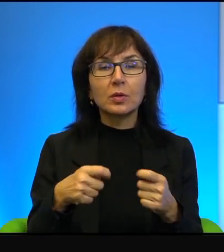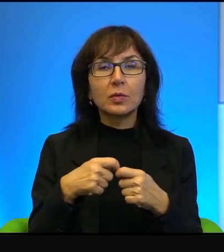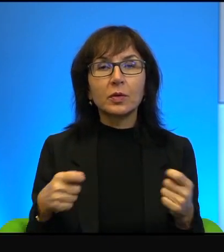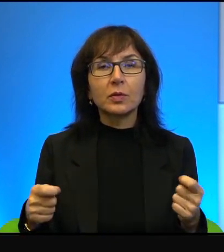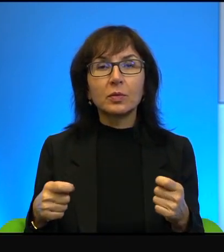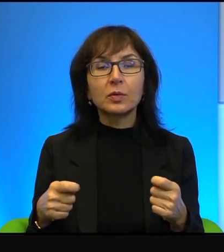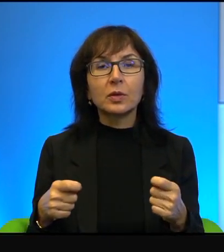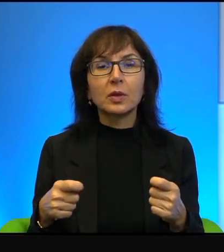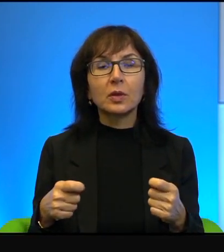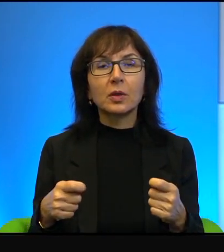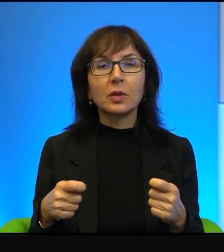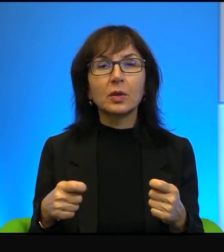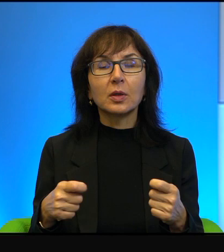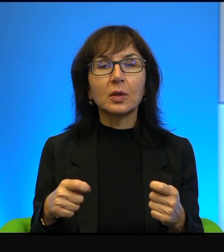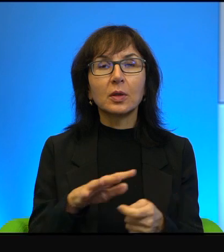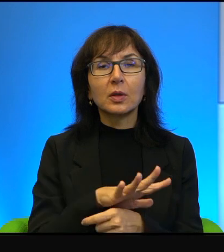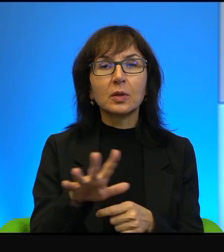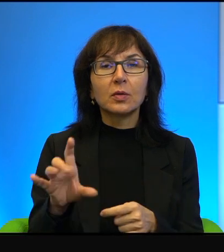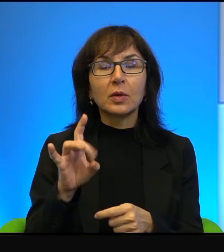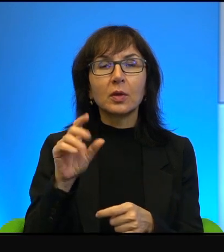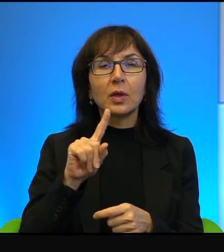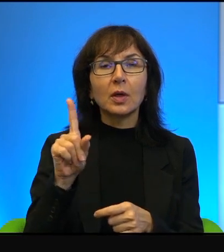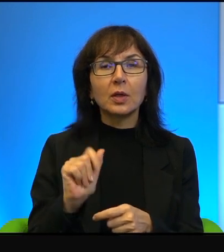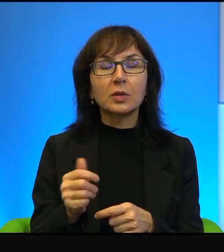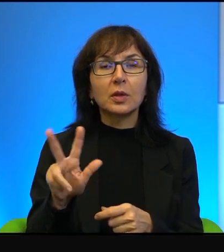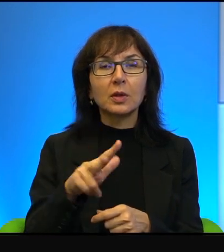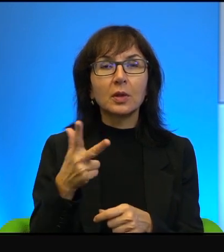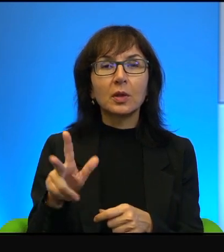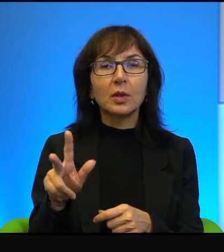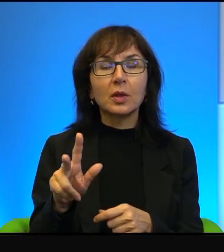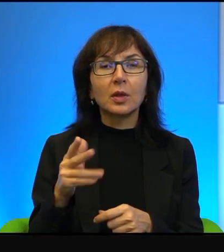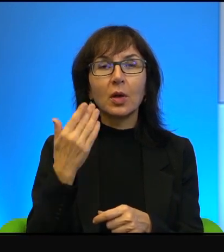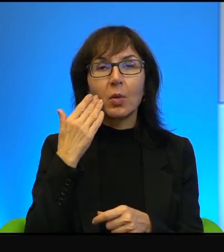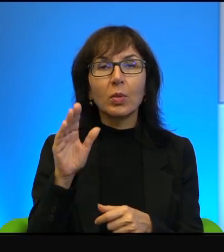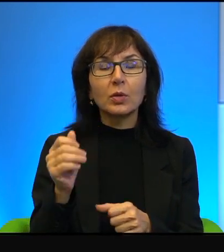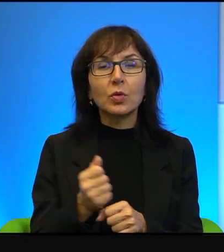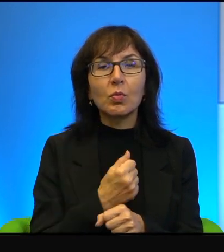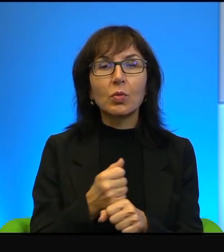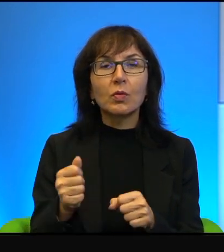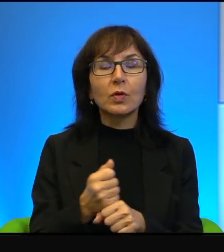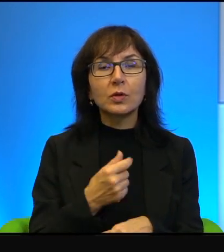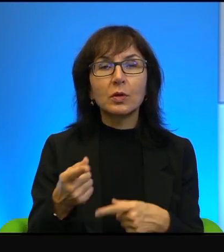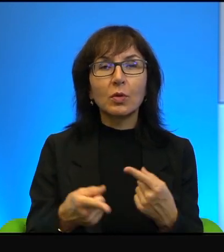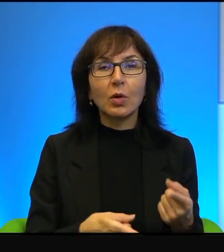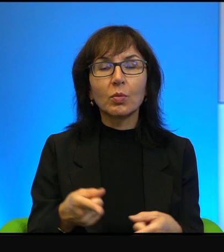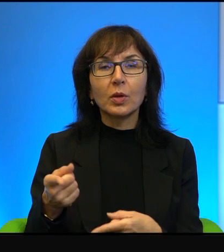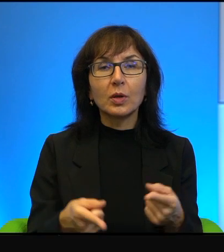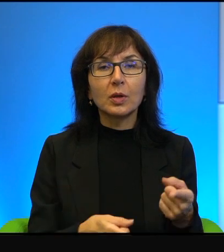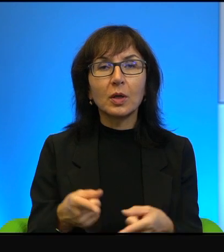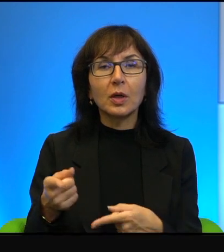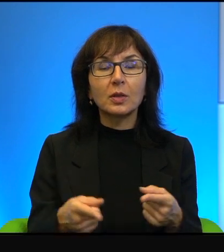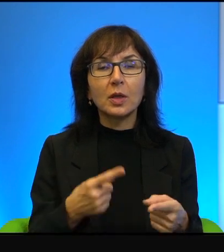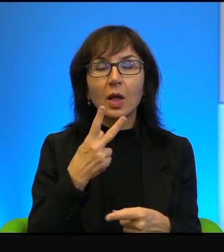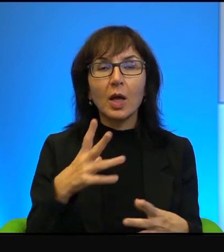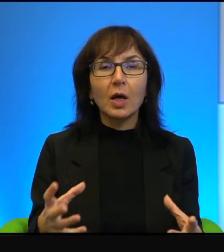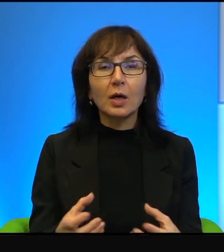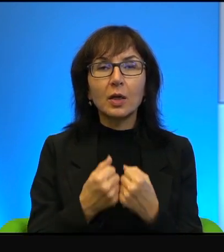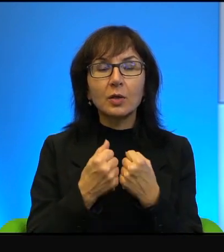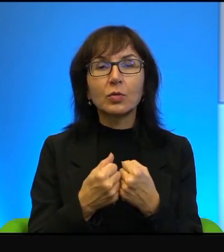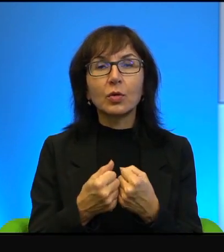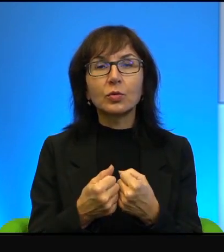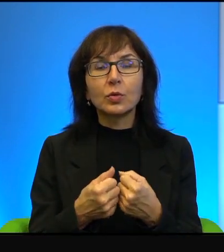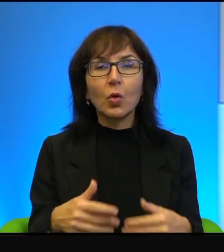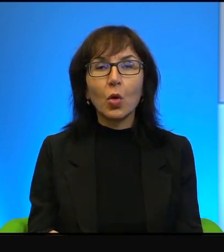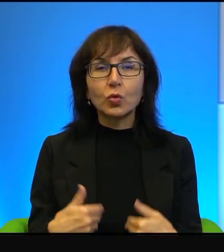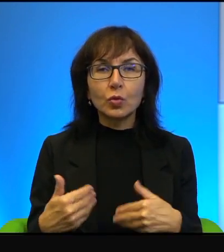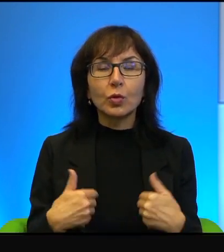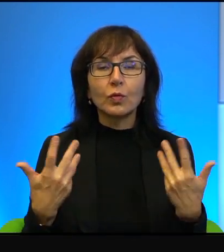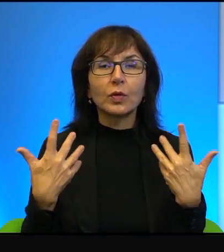ze strefą gazy, kiedy bardzo poważną operację, taką ratującą zdrowie i życie,